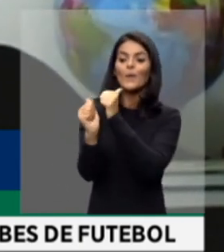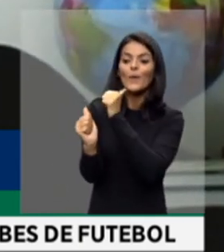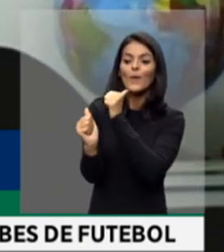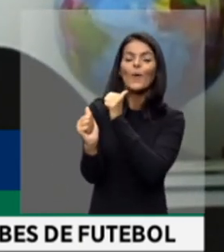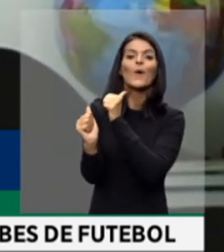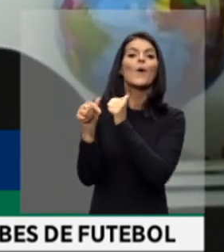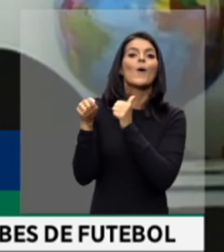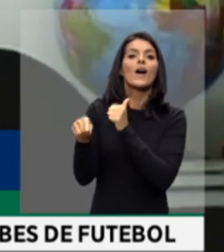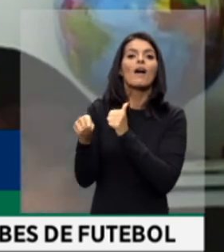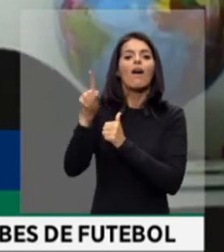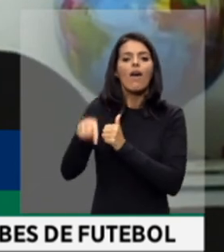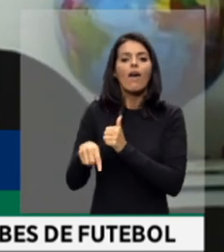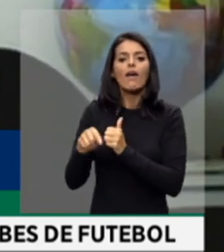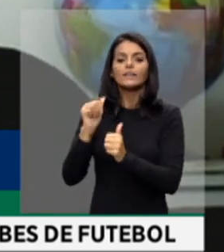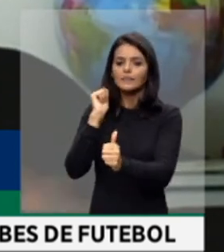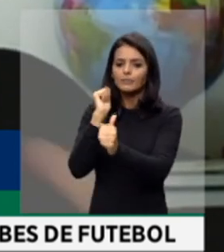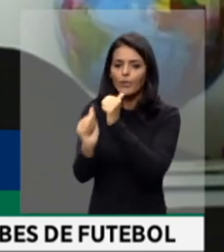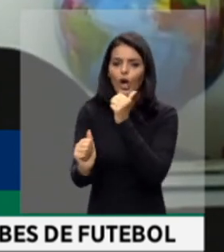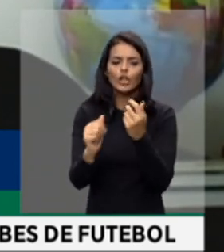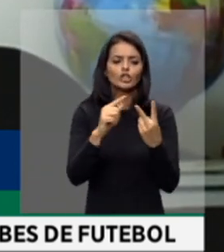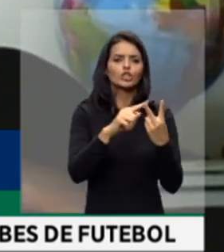NÓS, NA CÂMARA, NÓS PRECISAMOS MANTER ESSE ARTIGO. NÃO É POSSÍVEL, PORQUE